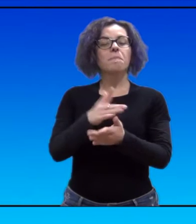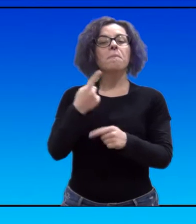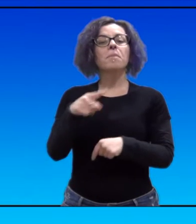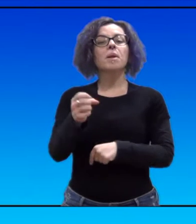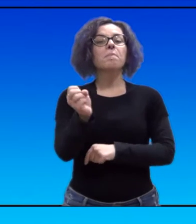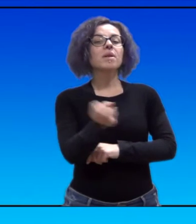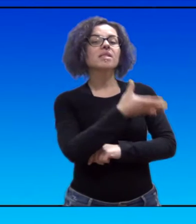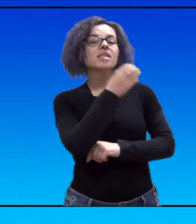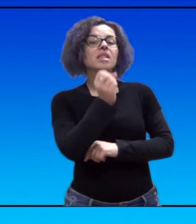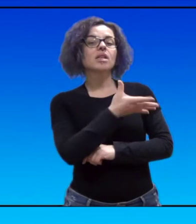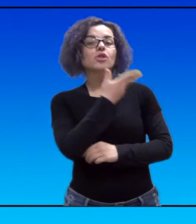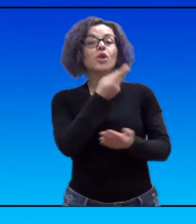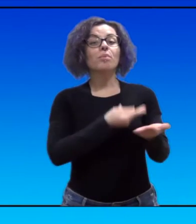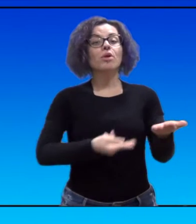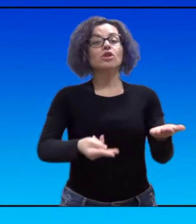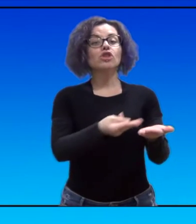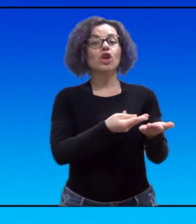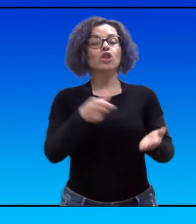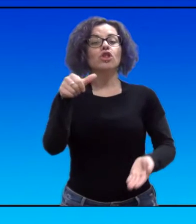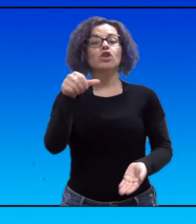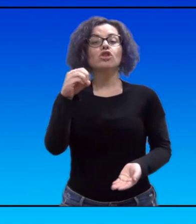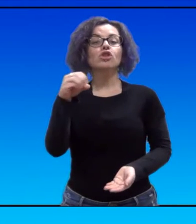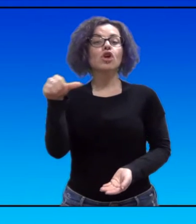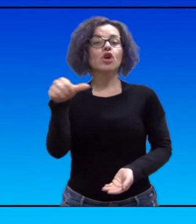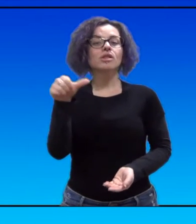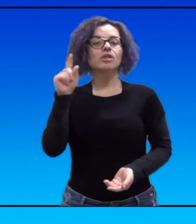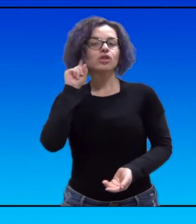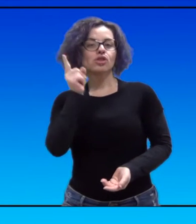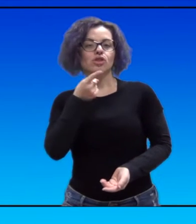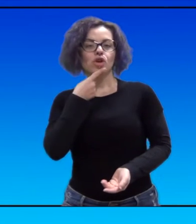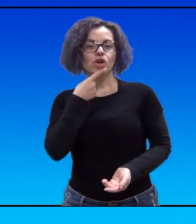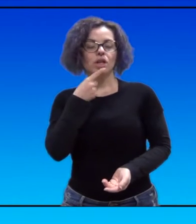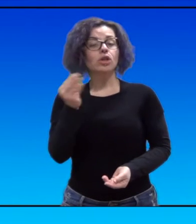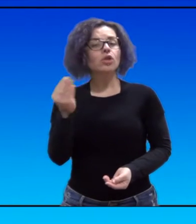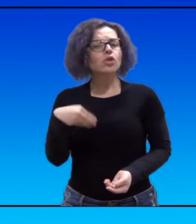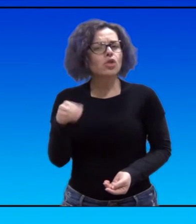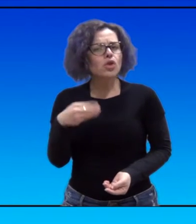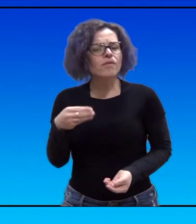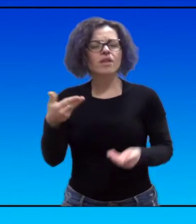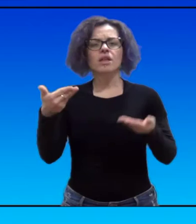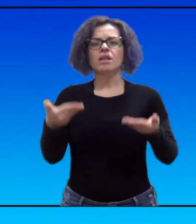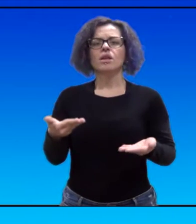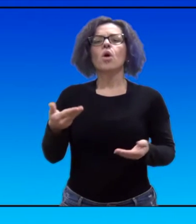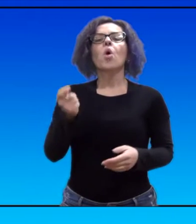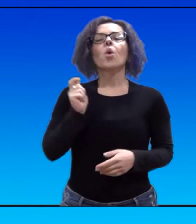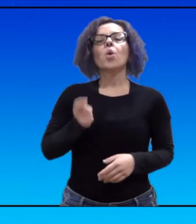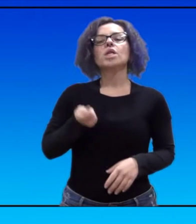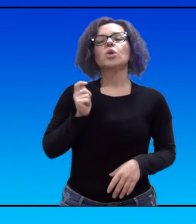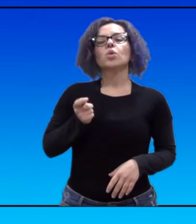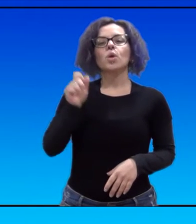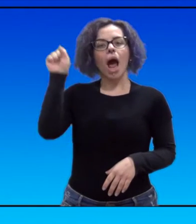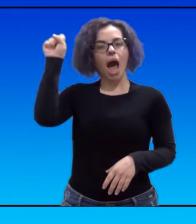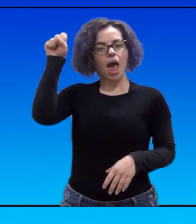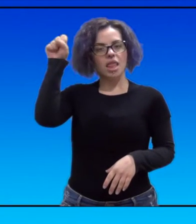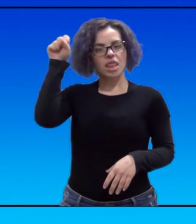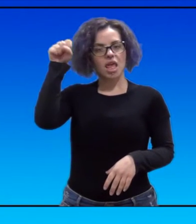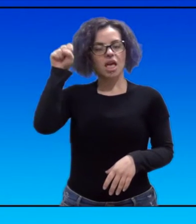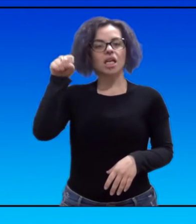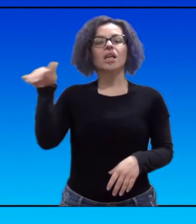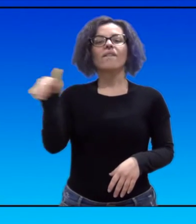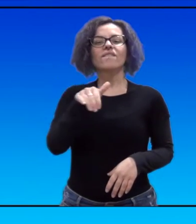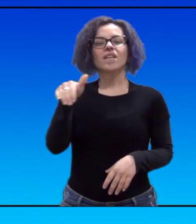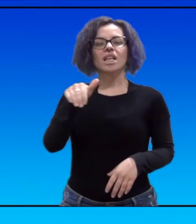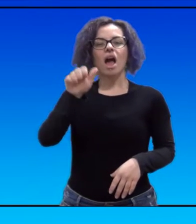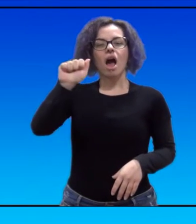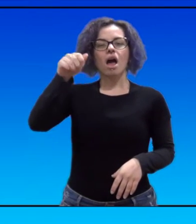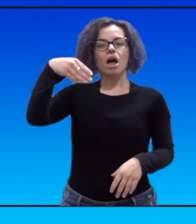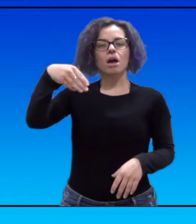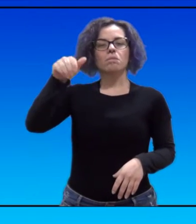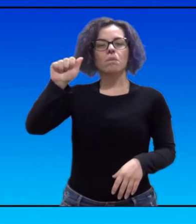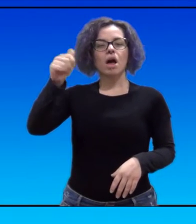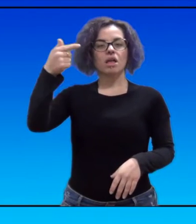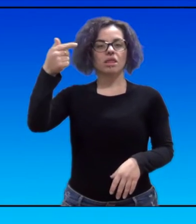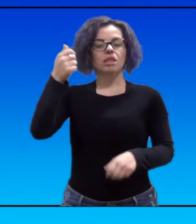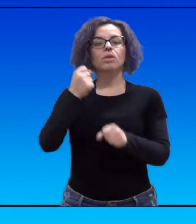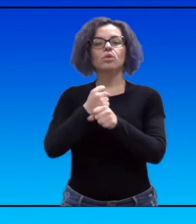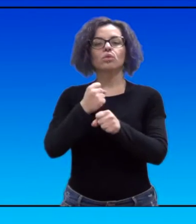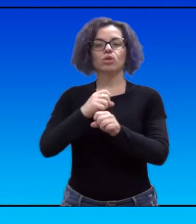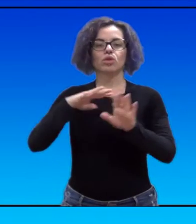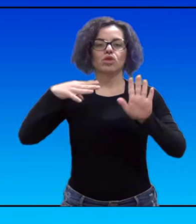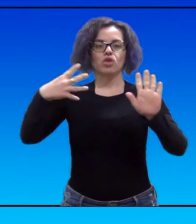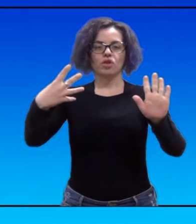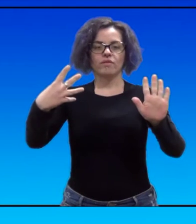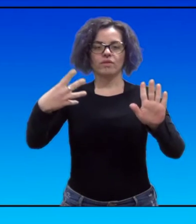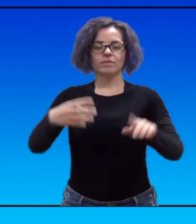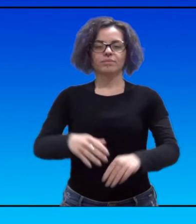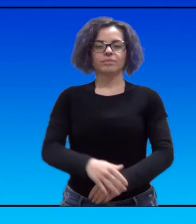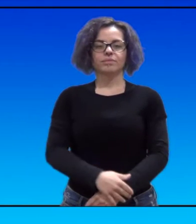per la presentazione del progetto "SOS Sordi" nella Questura di Cagliari, in Via Amat n.9.